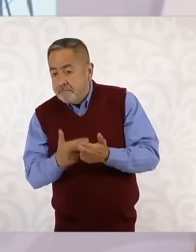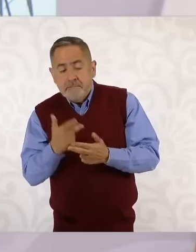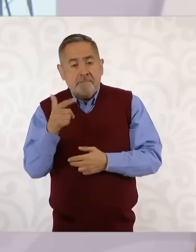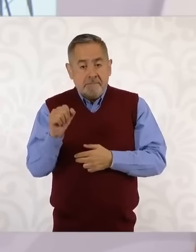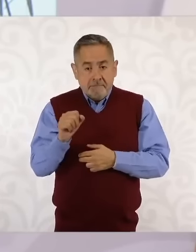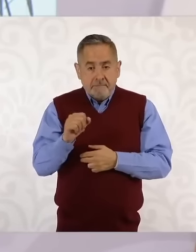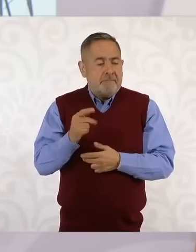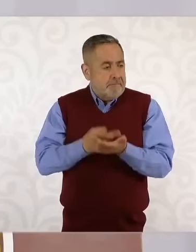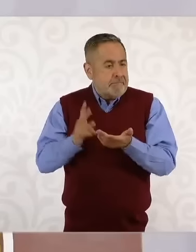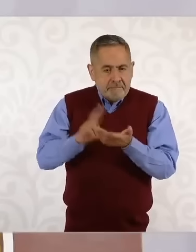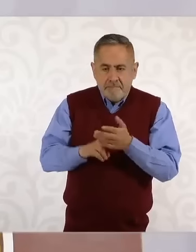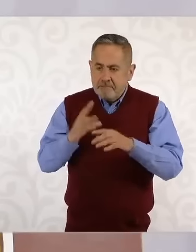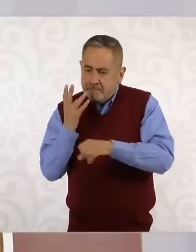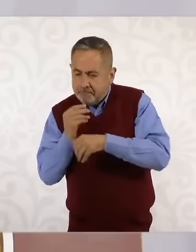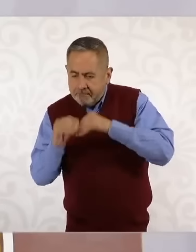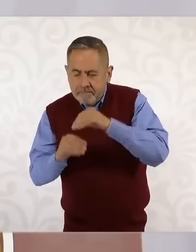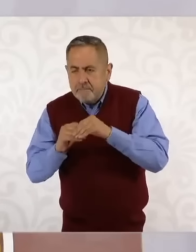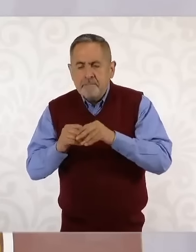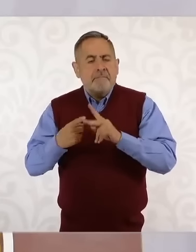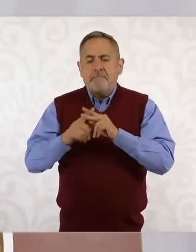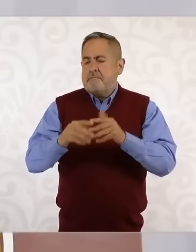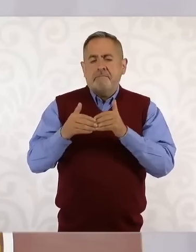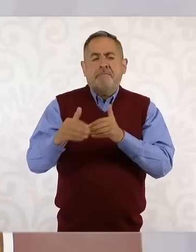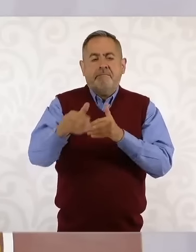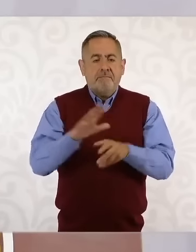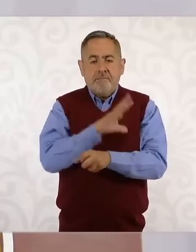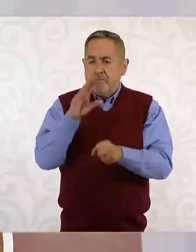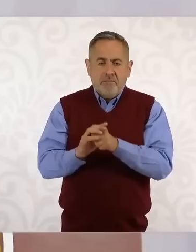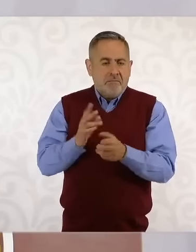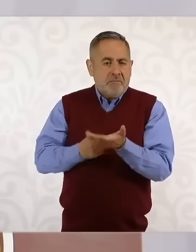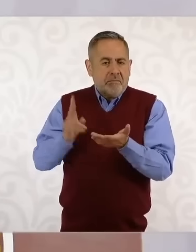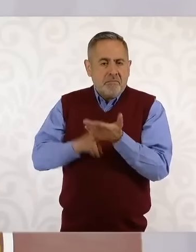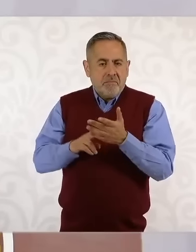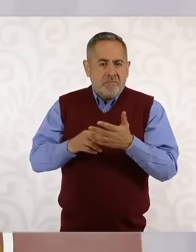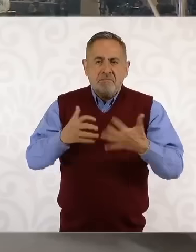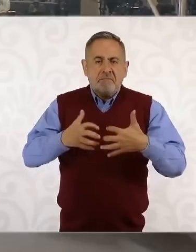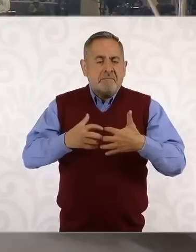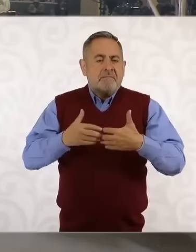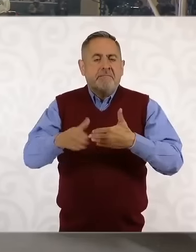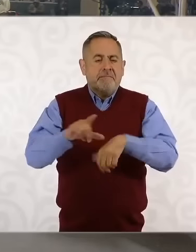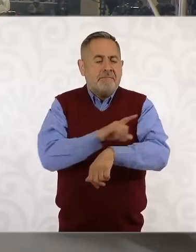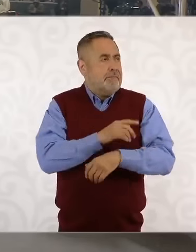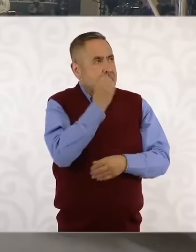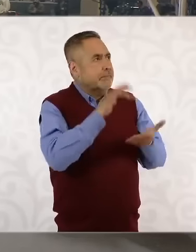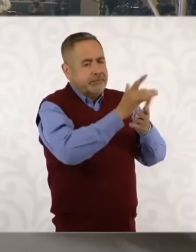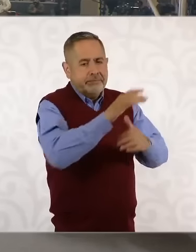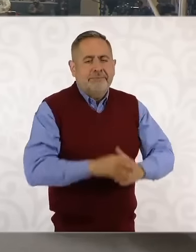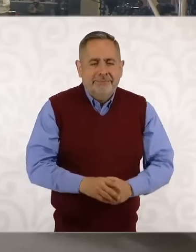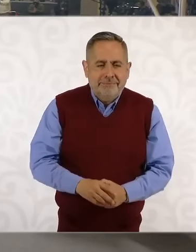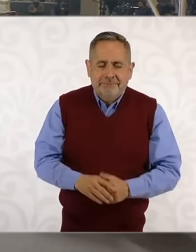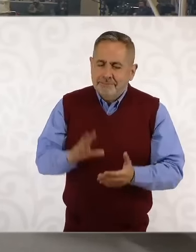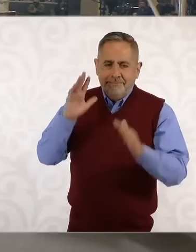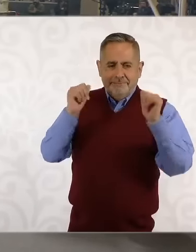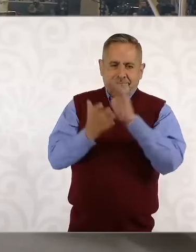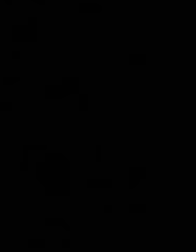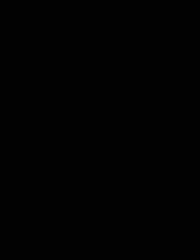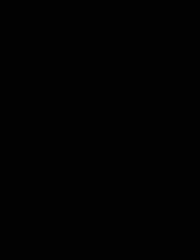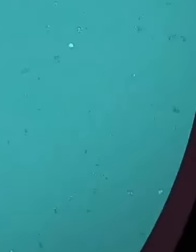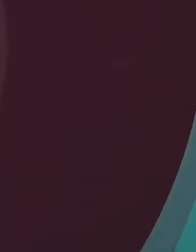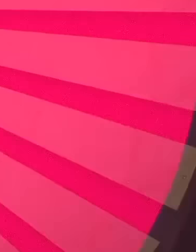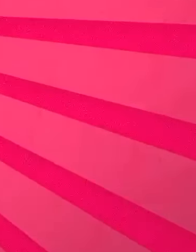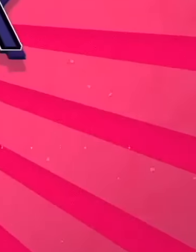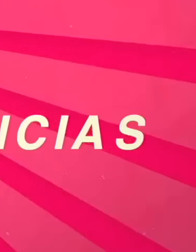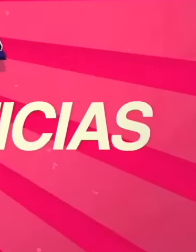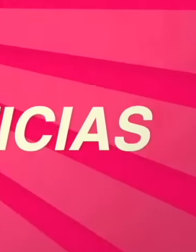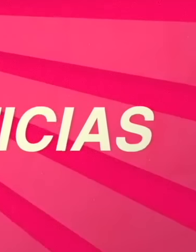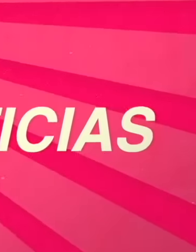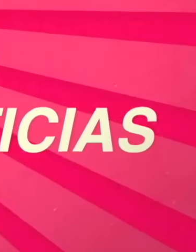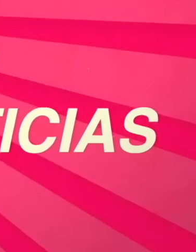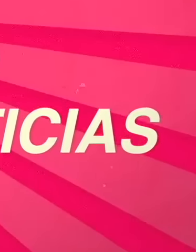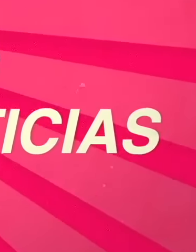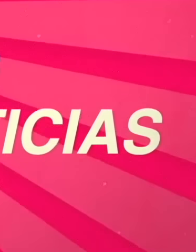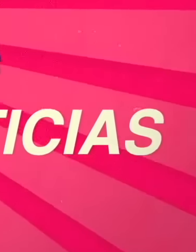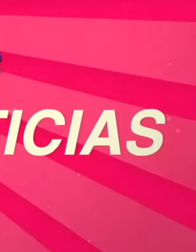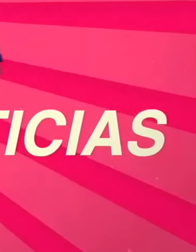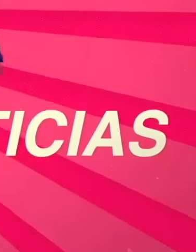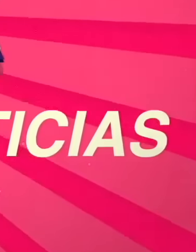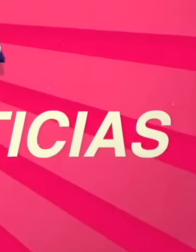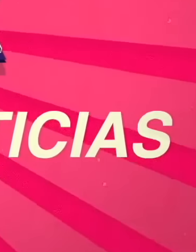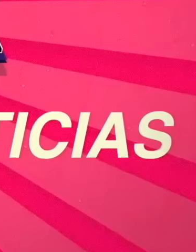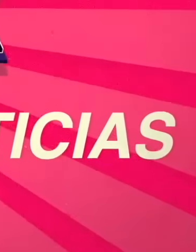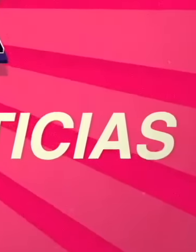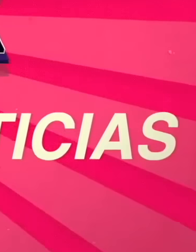cuando llegue el gasoducto pues ya será el ciclo combinado. Muchas gracias, presidenta. Vámonos.